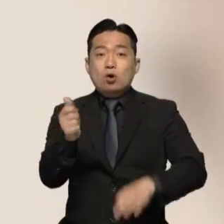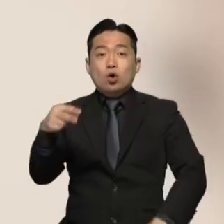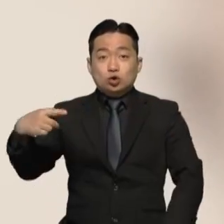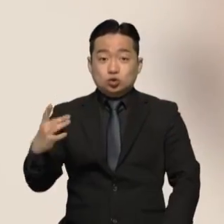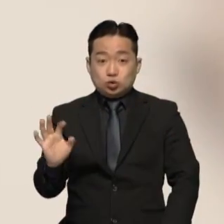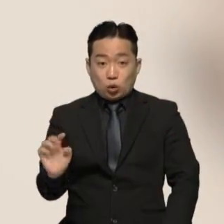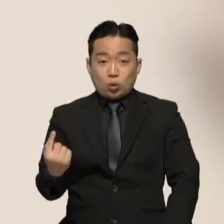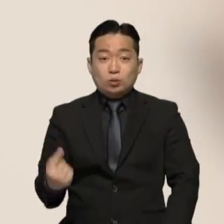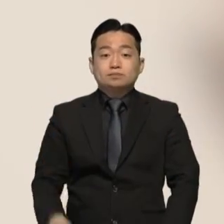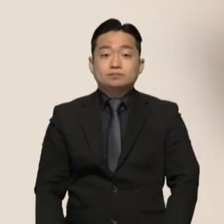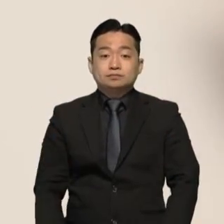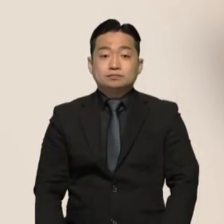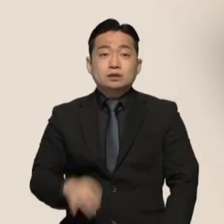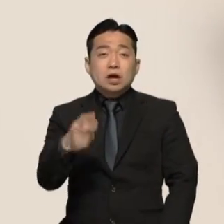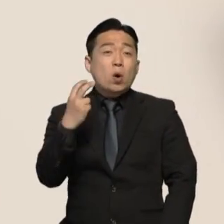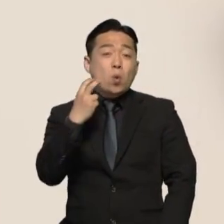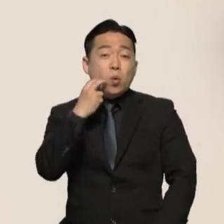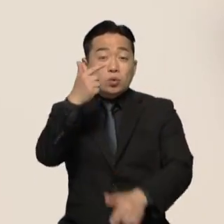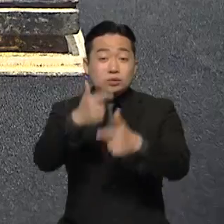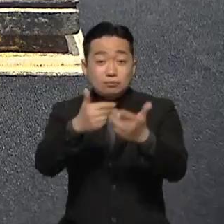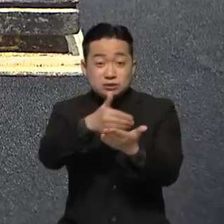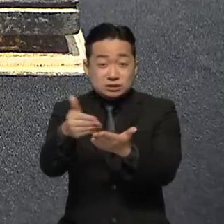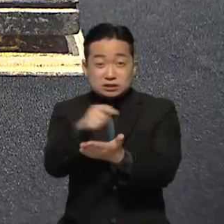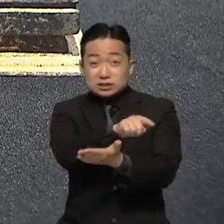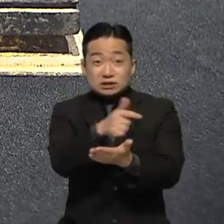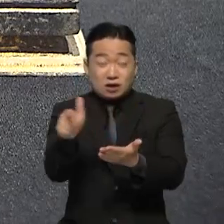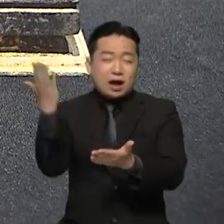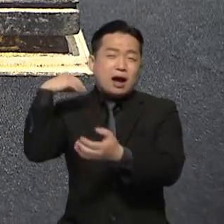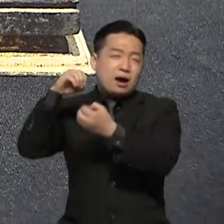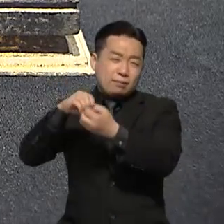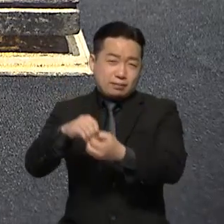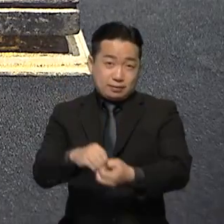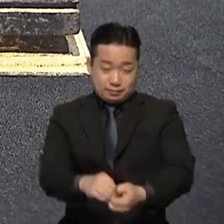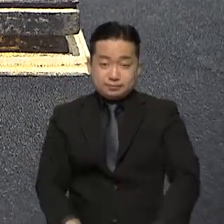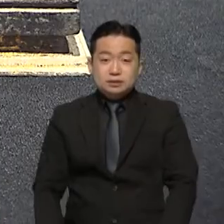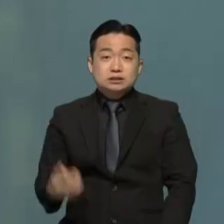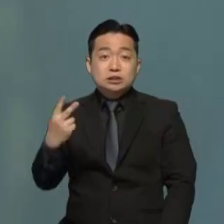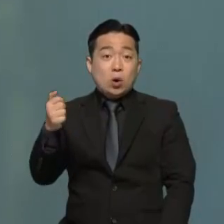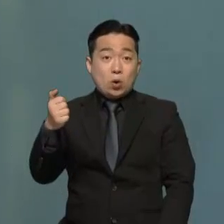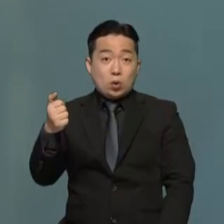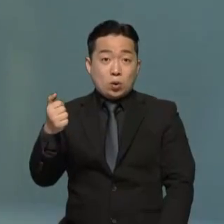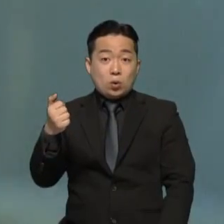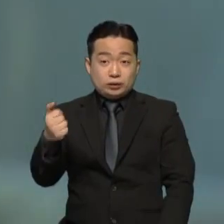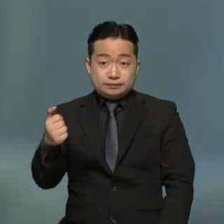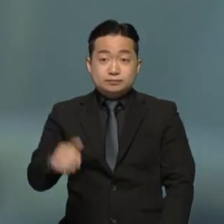포도와 김홍도의 낭원 투도, 장손옵의 선화 투도 같은 작품입니다. 2020년과 올해 초 불거였에 대한 유물